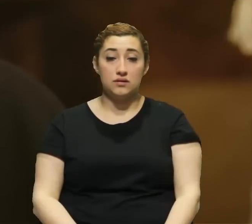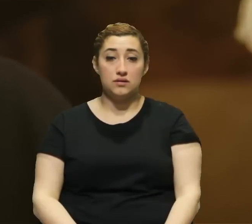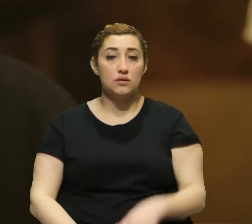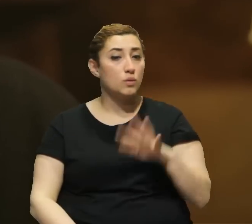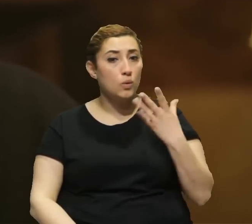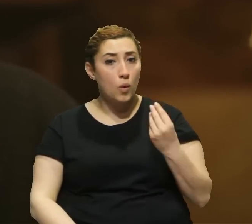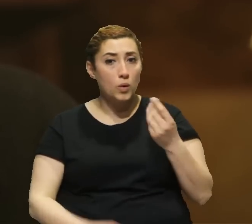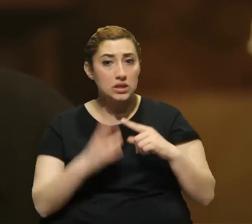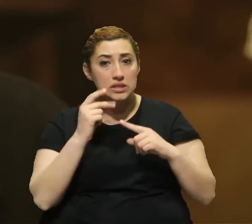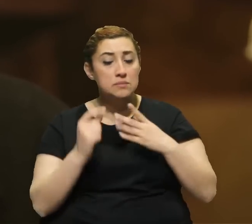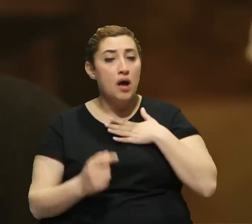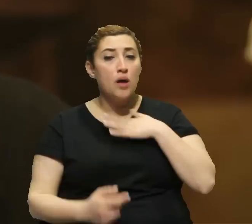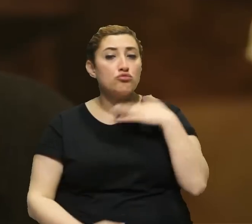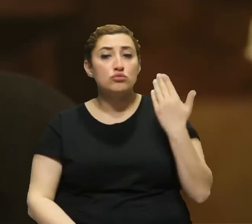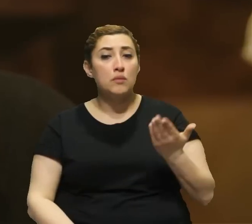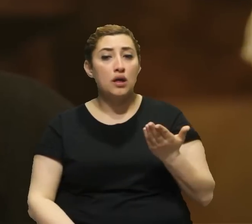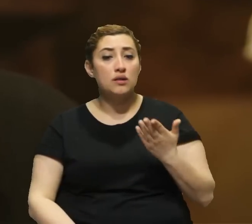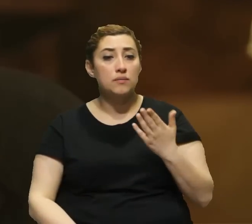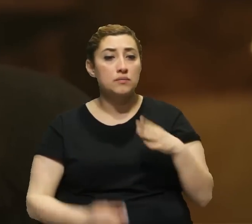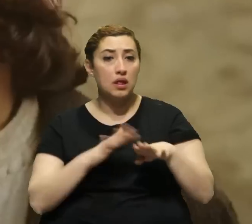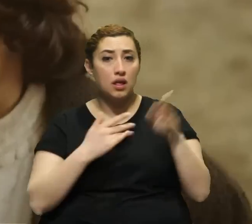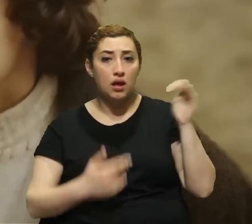Hayrolsun İsmail’im kurbanım, nedir bu halin?